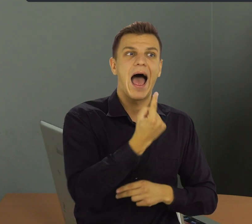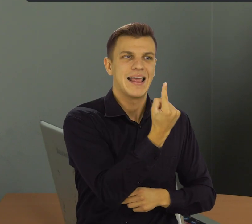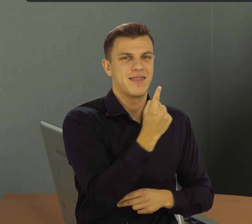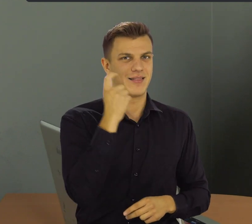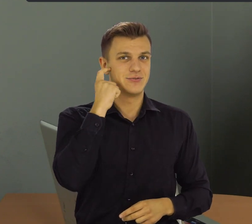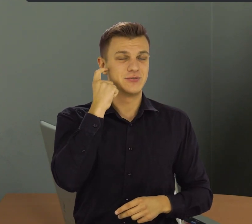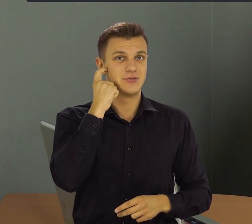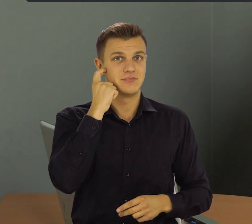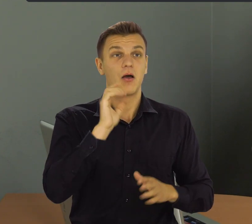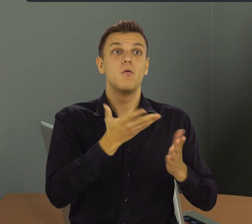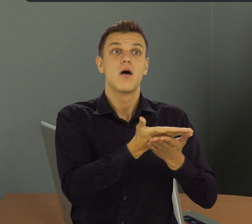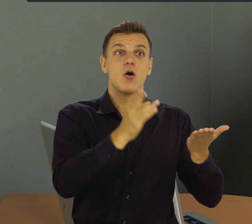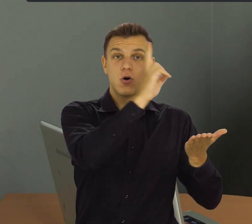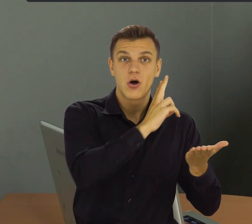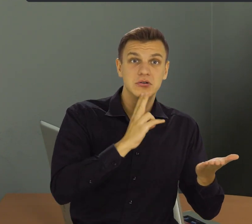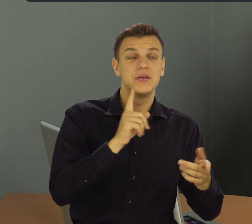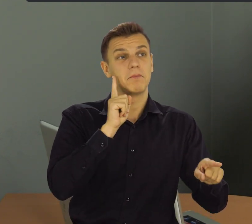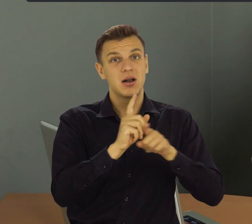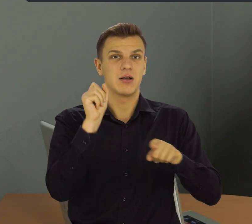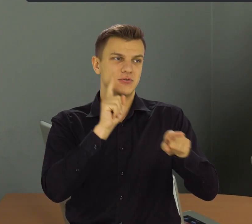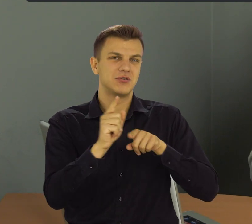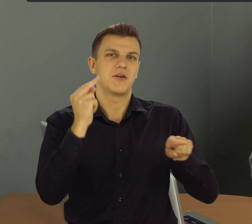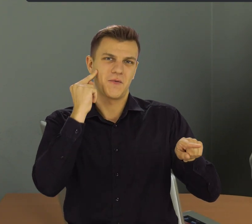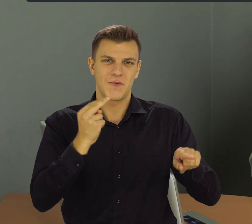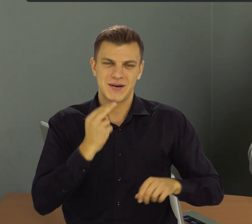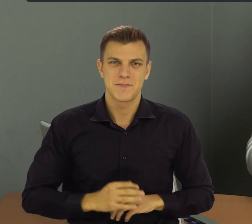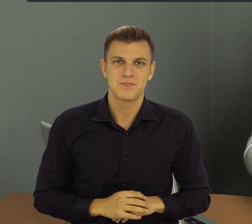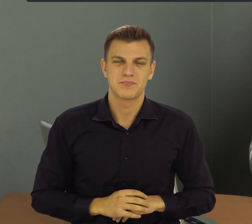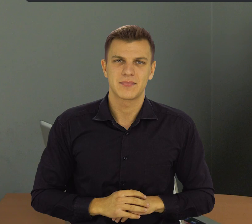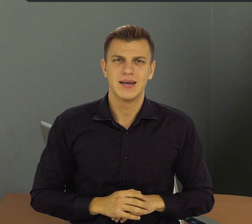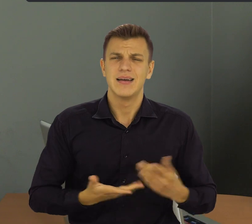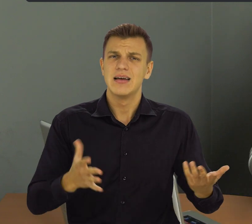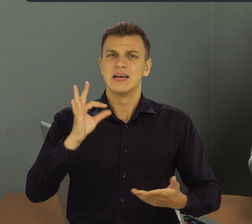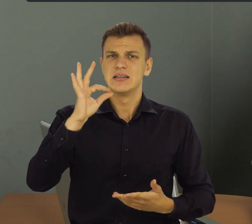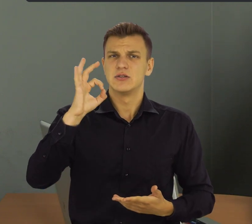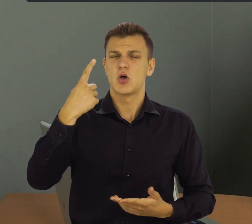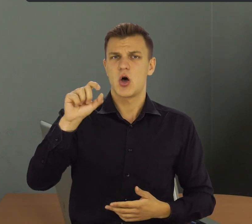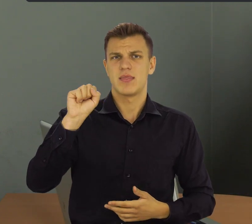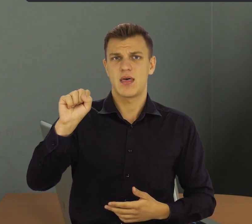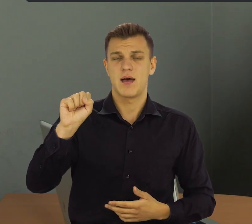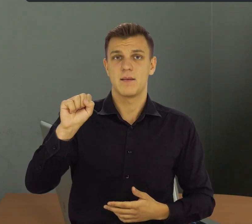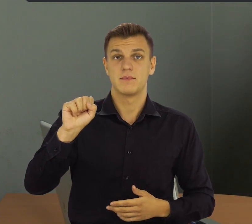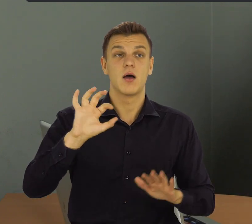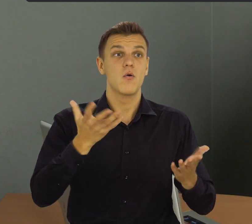odnoszące się do jedynej słyszącej osoby w rodzinie, reszta rodziny – rodzice i rodzeństwo, są niesłyszący.